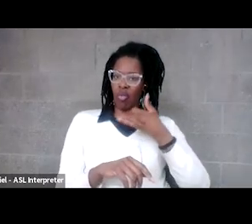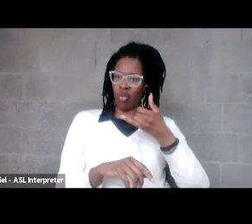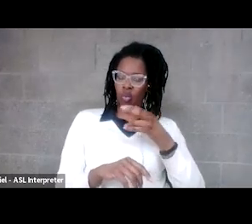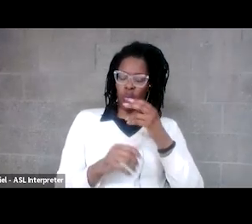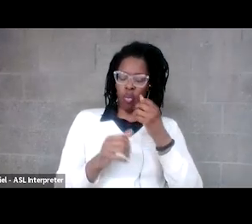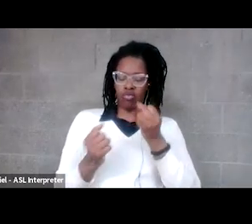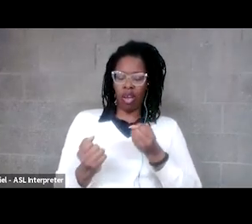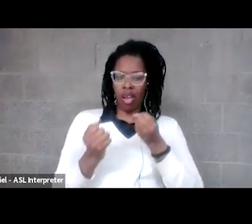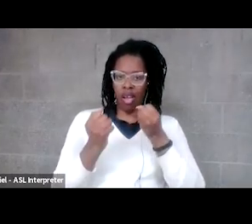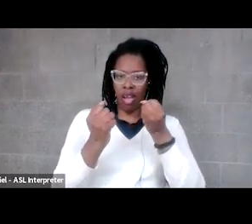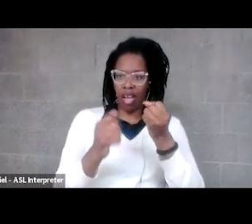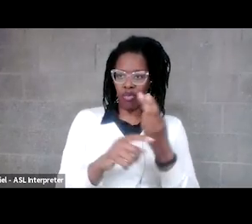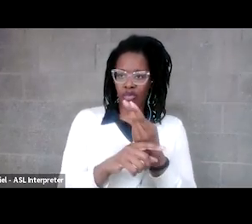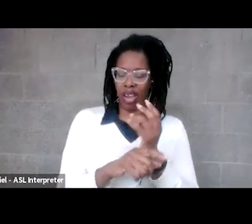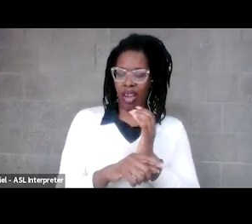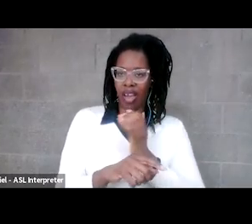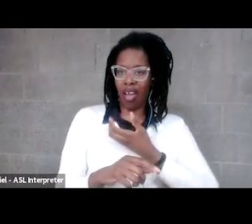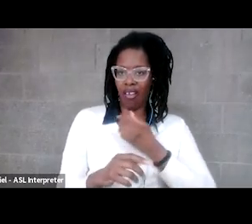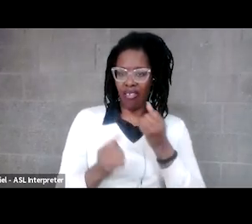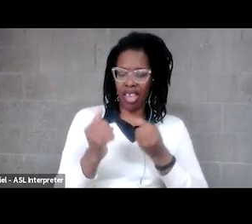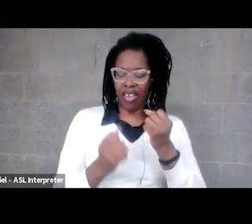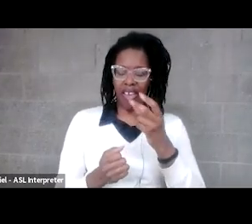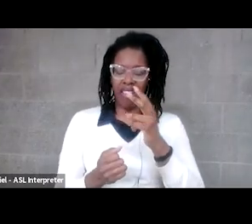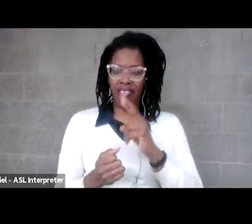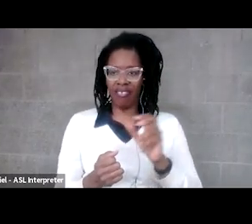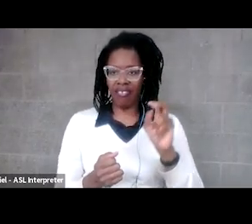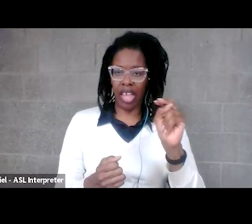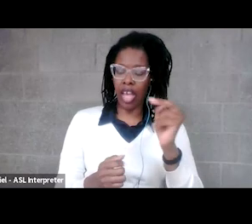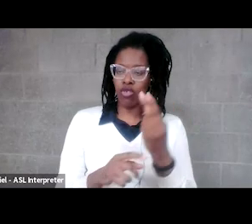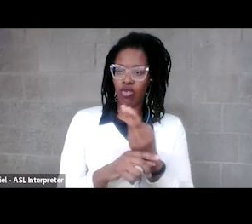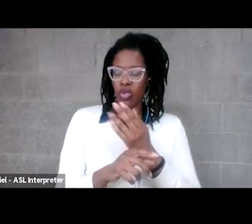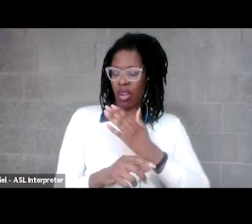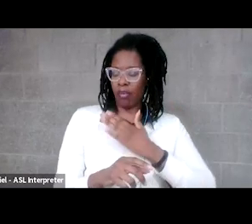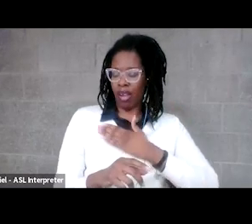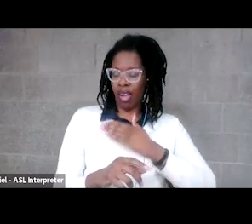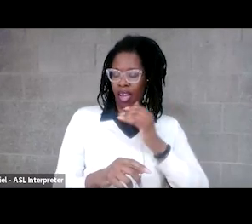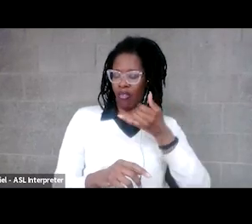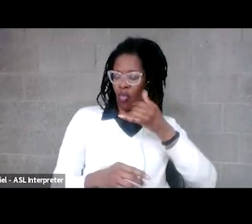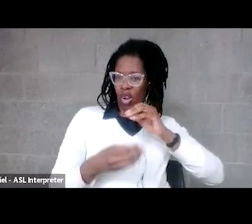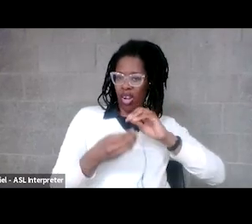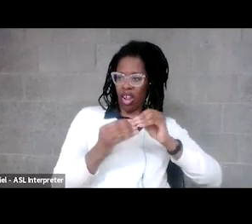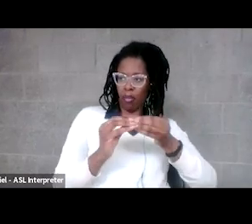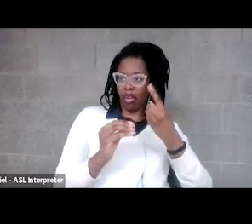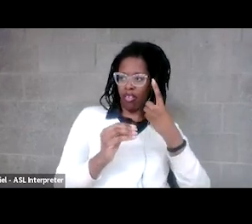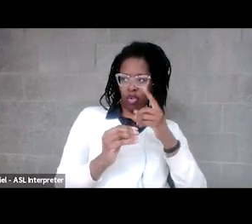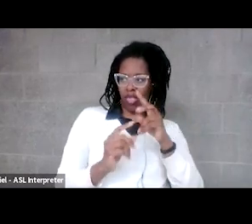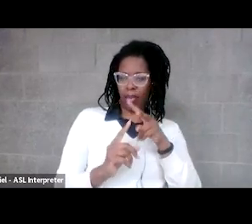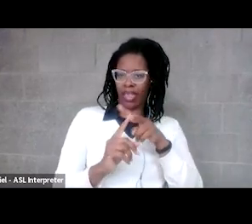dejamos que los clientes usen nuestros números de teléfono como contacto para diferentes solicitudes y demás.